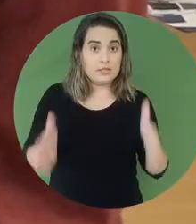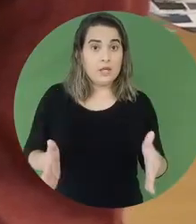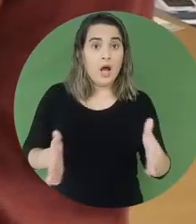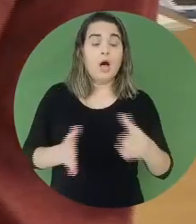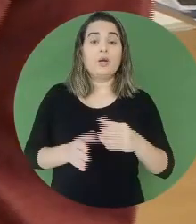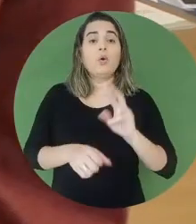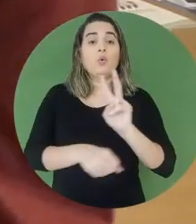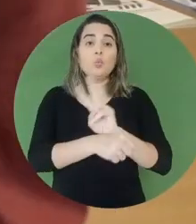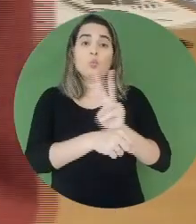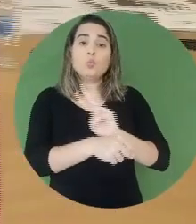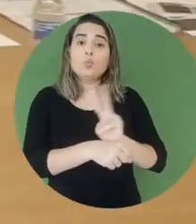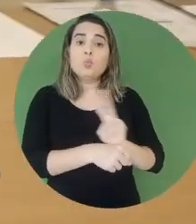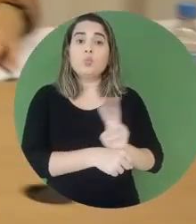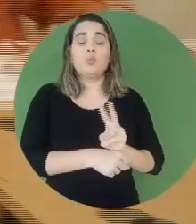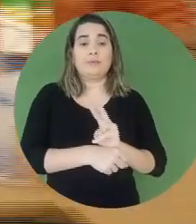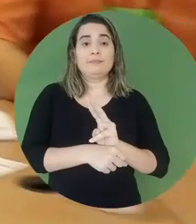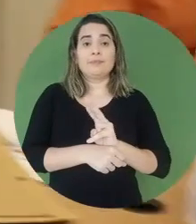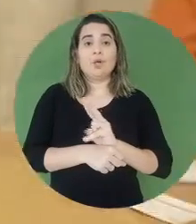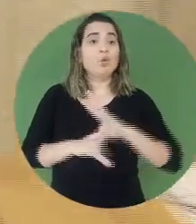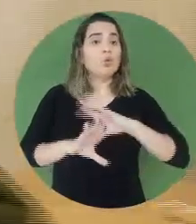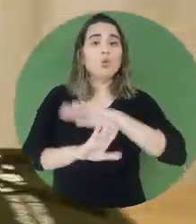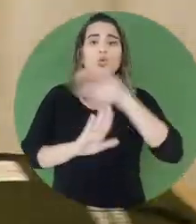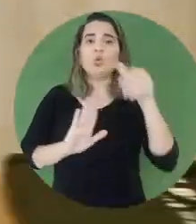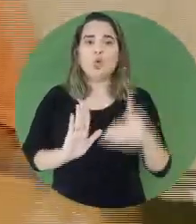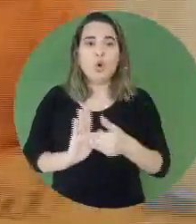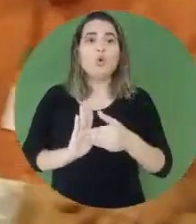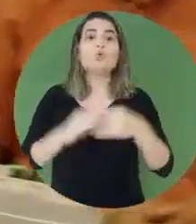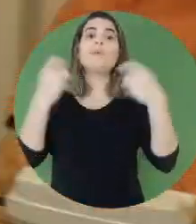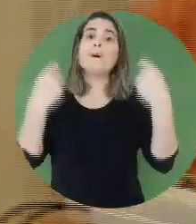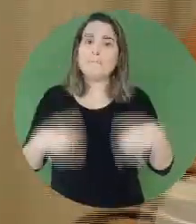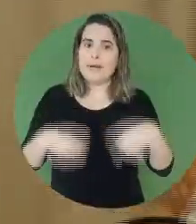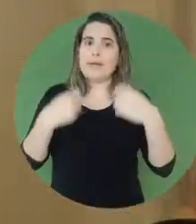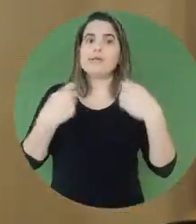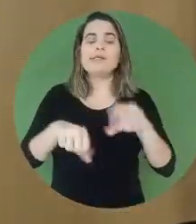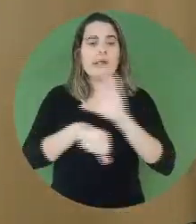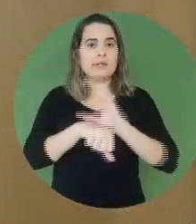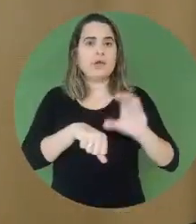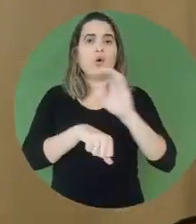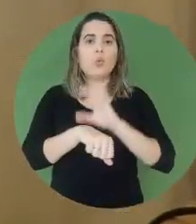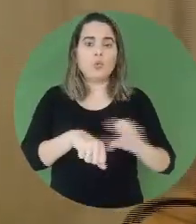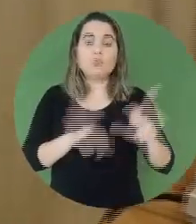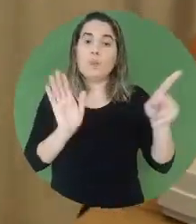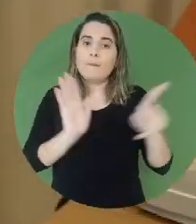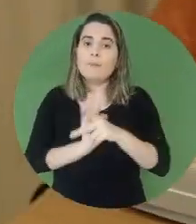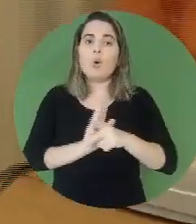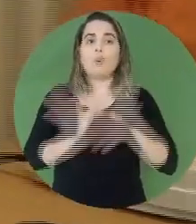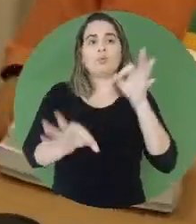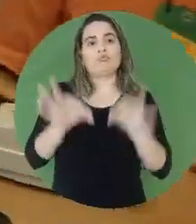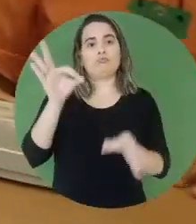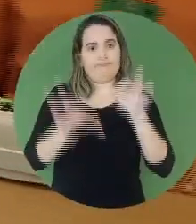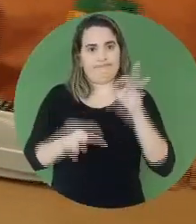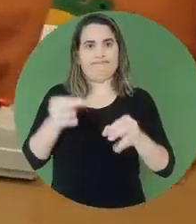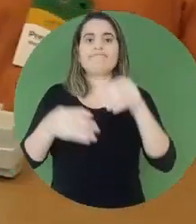Todos, independente da função, passam por capacitação pela Justiça Eleitoral antes do dia das Eleições.